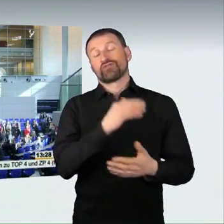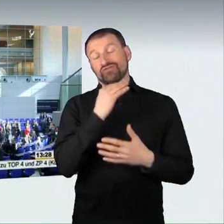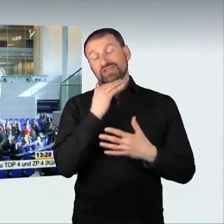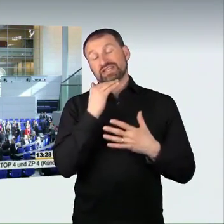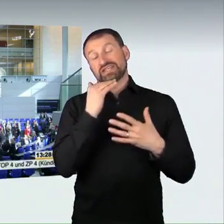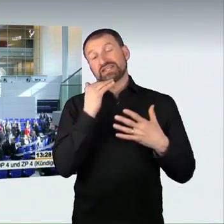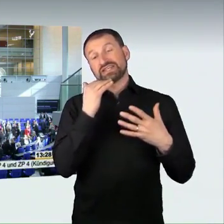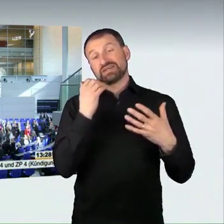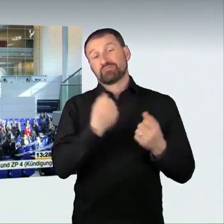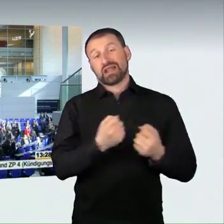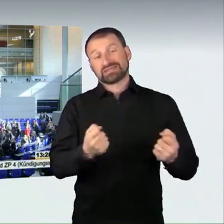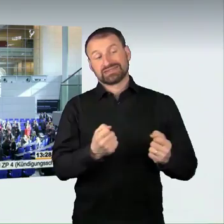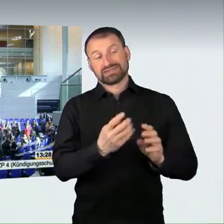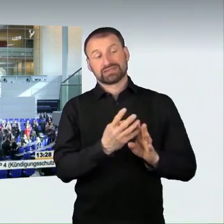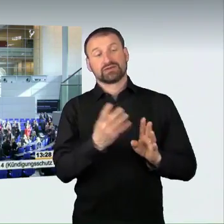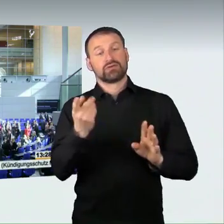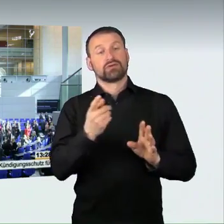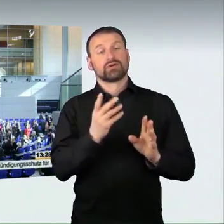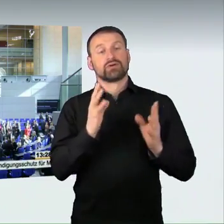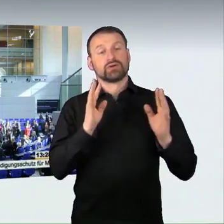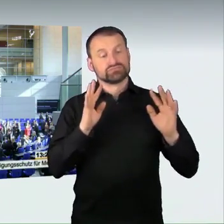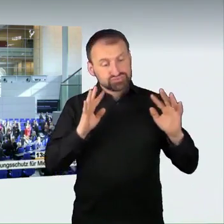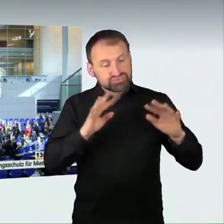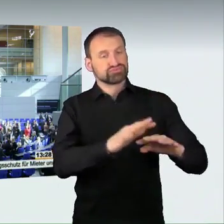Dann würde das alles viel schneller vonstattengehen.